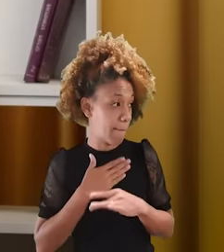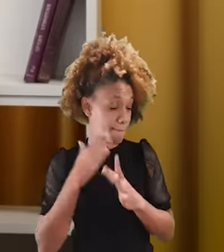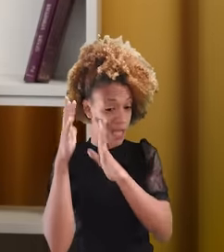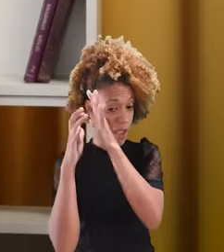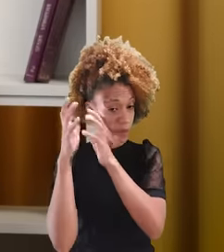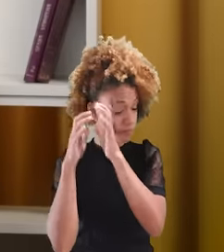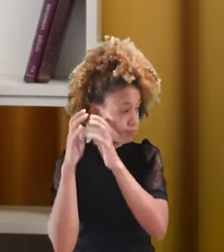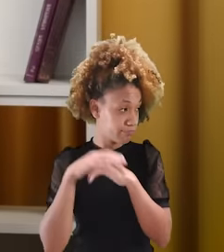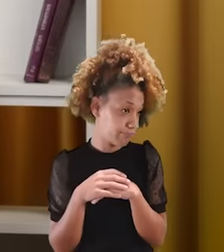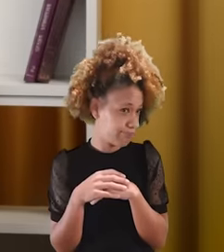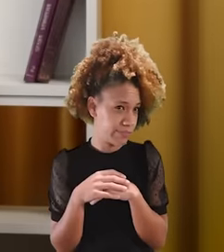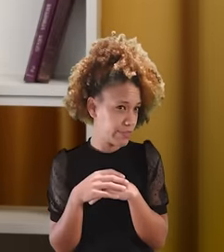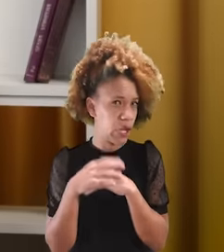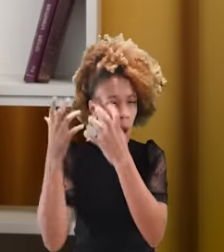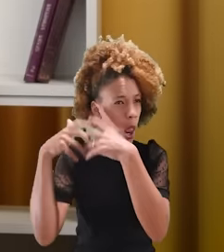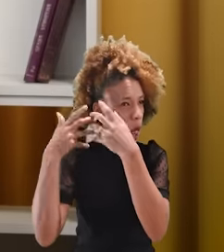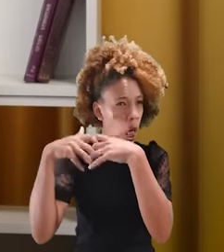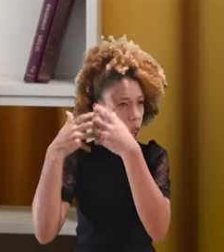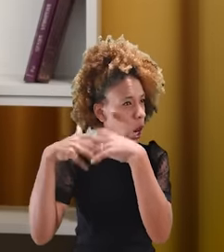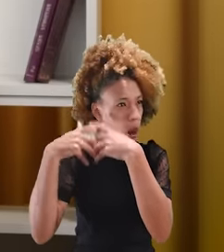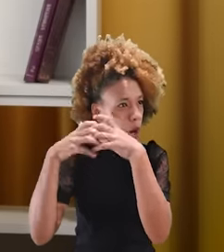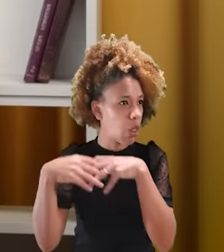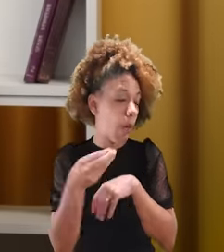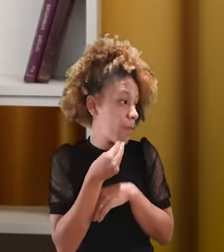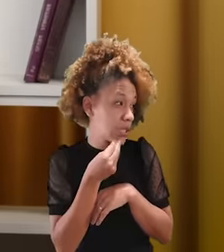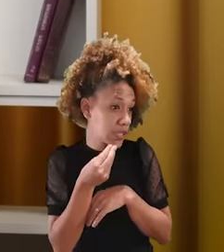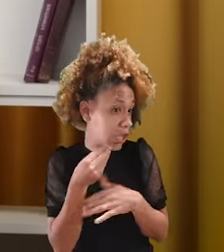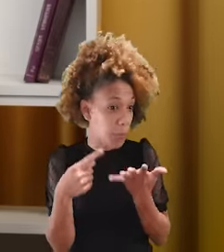ligada no cara eu consigo transformar qualquer oportunidade em alguma coisa do jeito que eu que